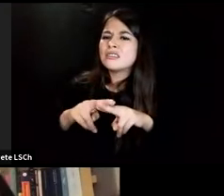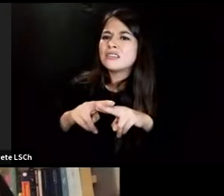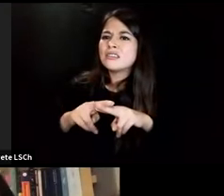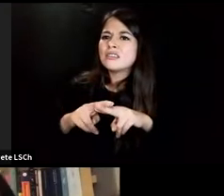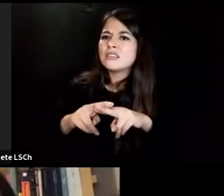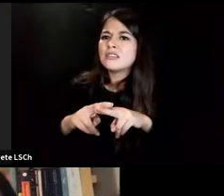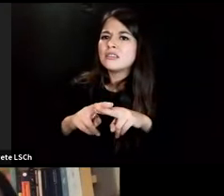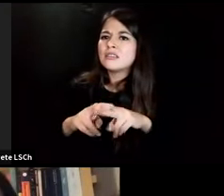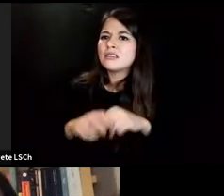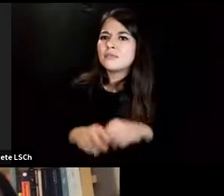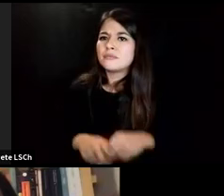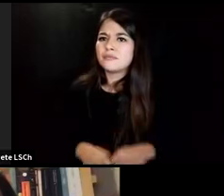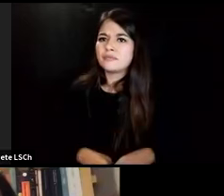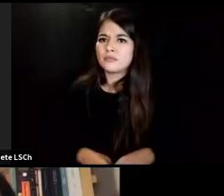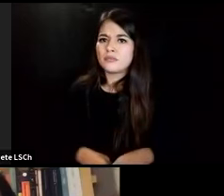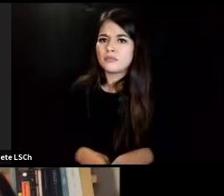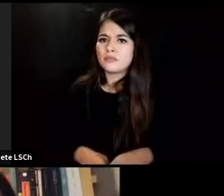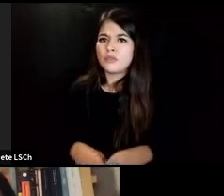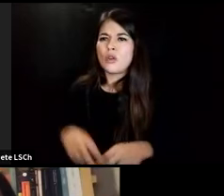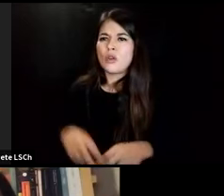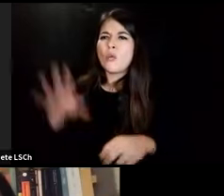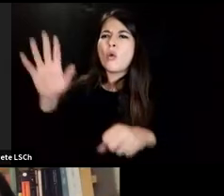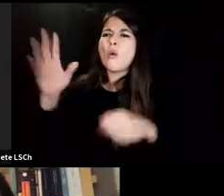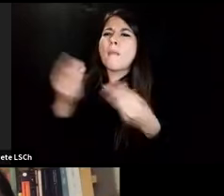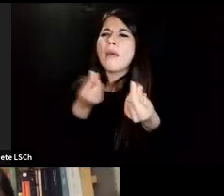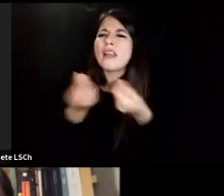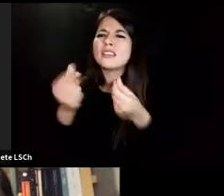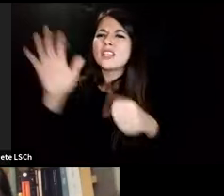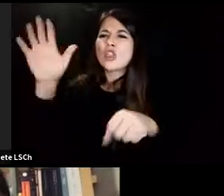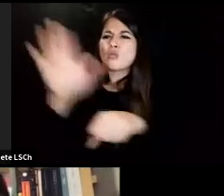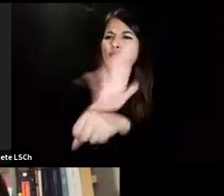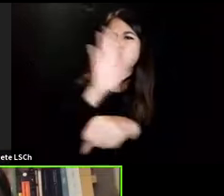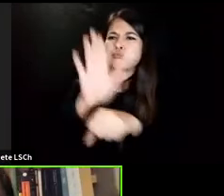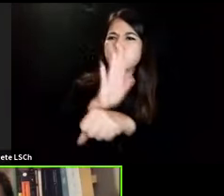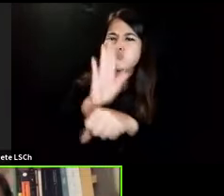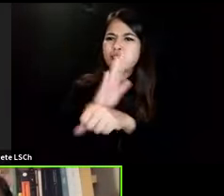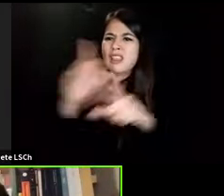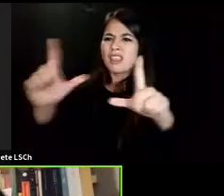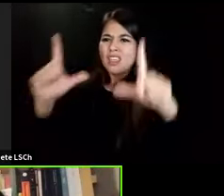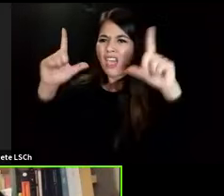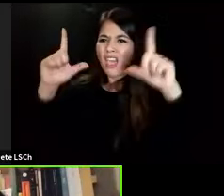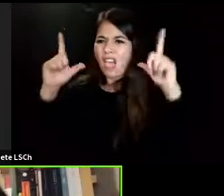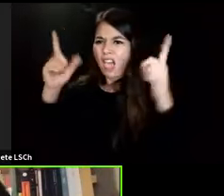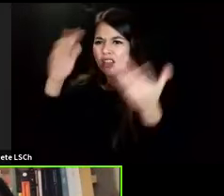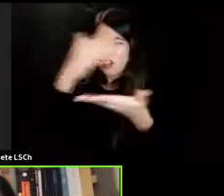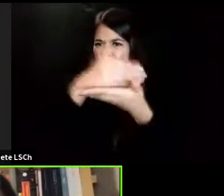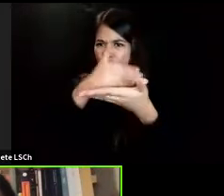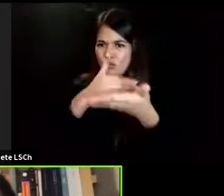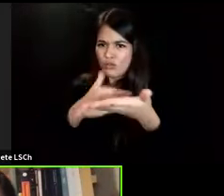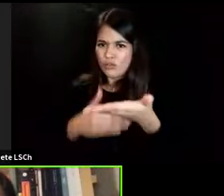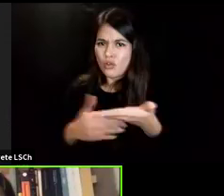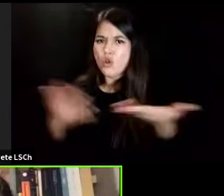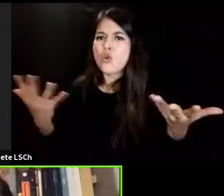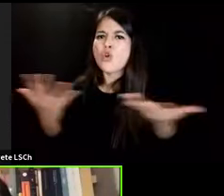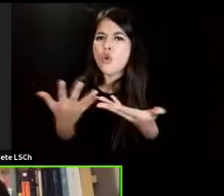como es como lo abordas gracias por las preguntas gracias por los comentarios y como indicaba uno